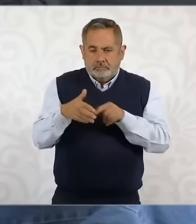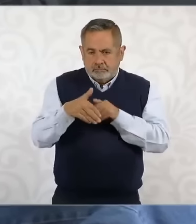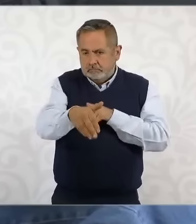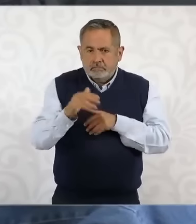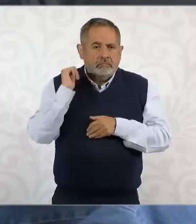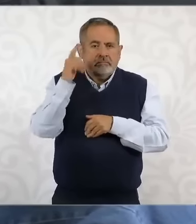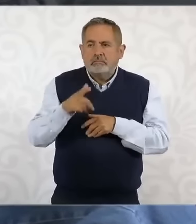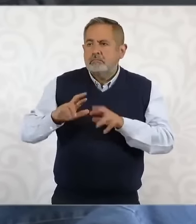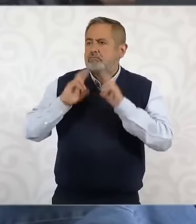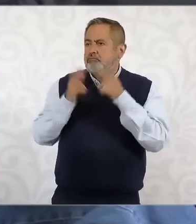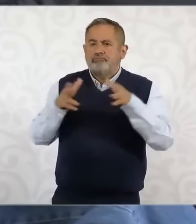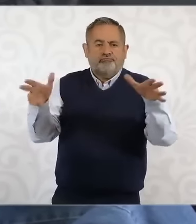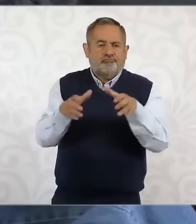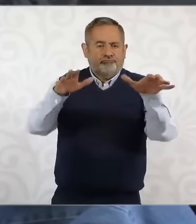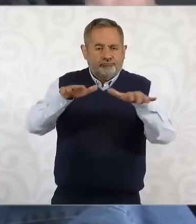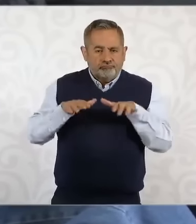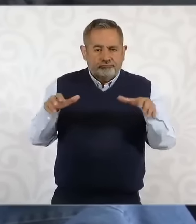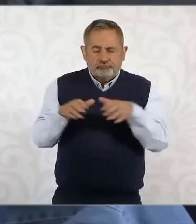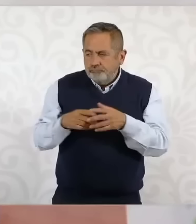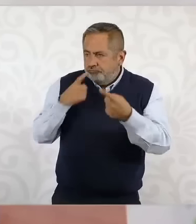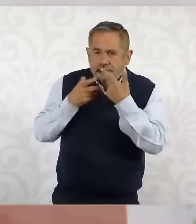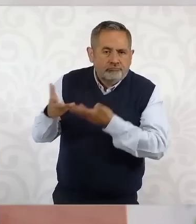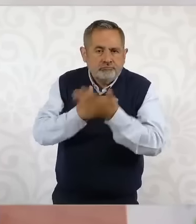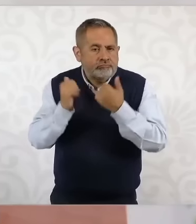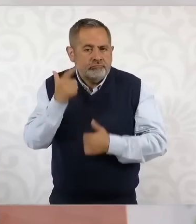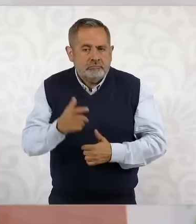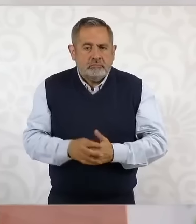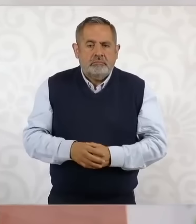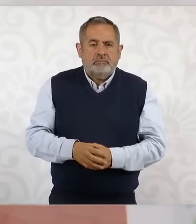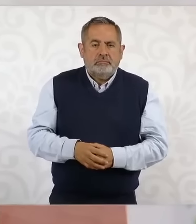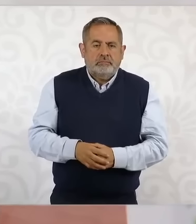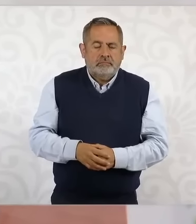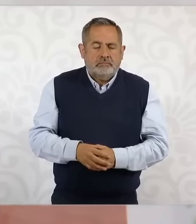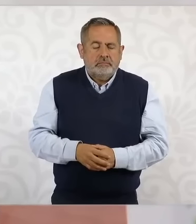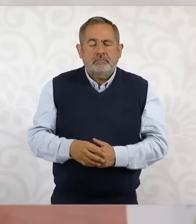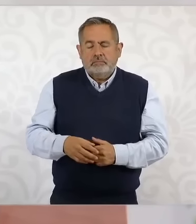con ellos? Yo sé que no va al estadio. Es lo que estamos viendo. La FIFA tiene planteado un evento